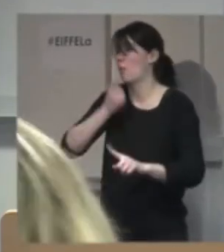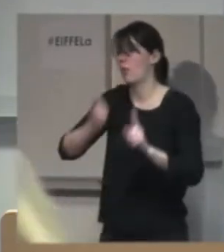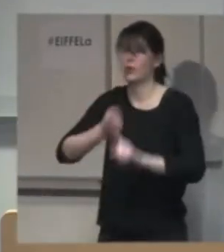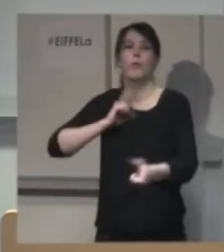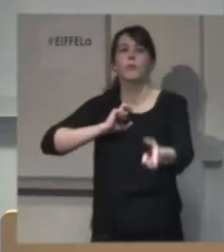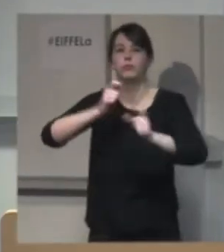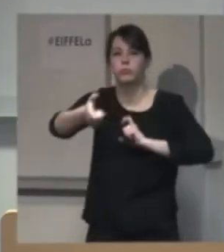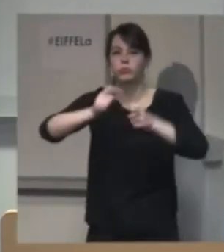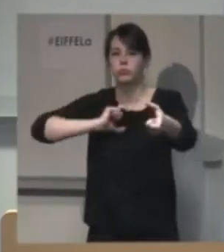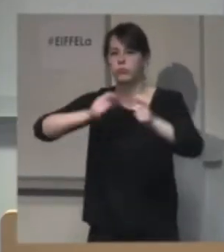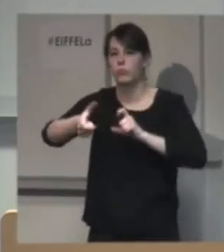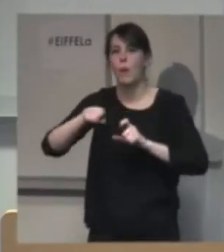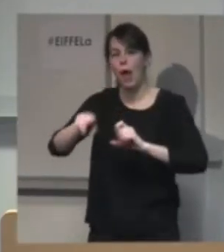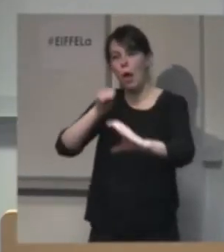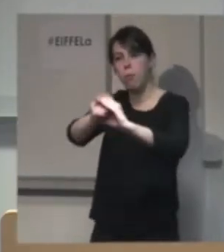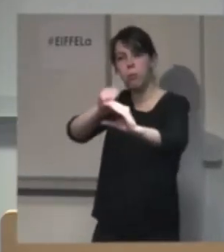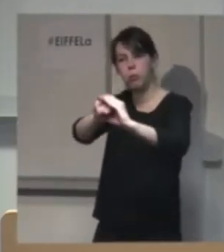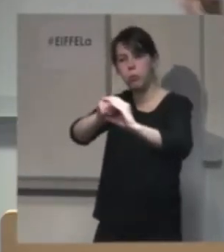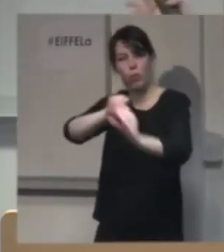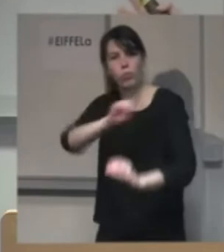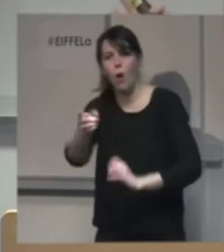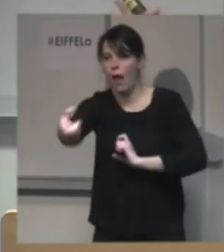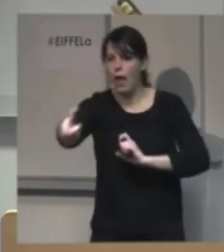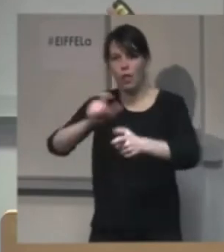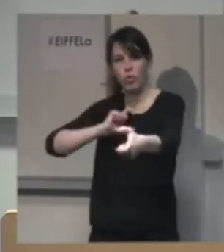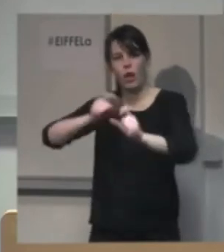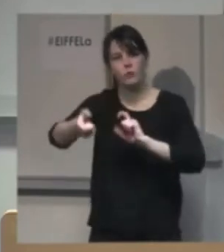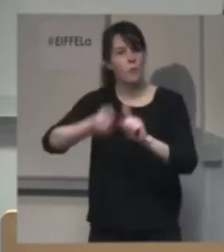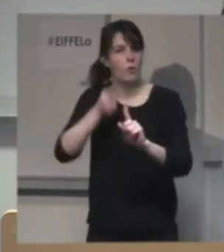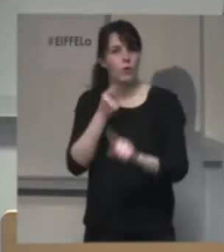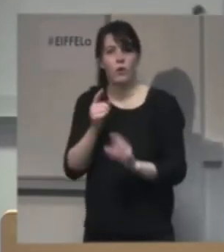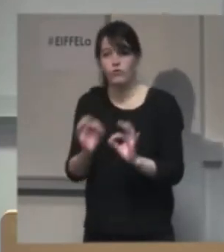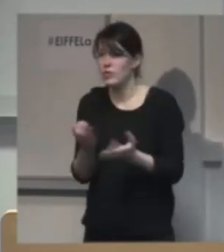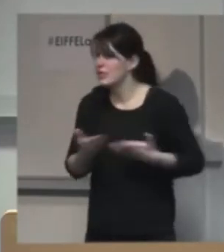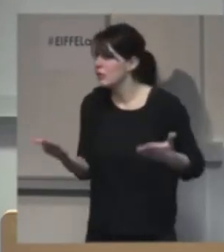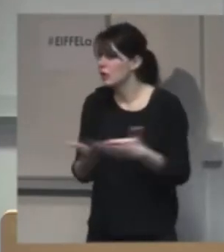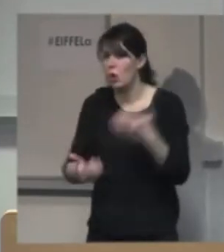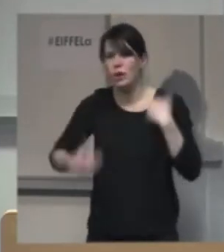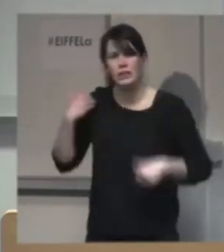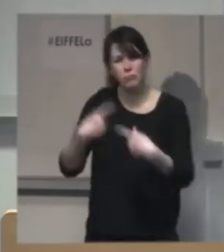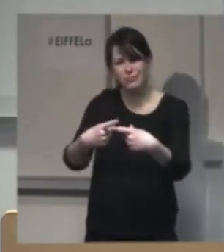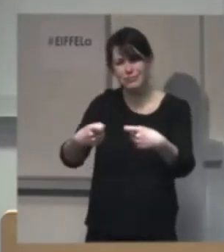Ce n'est pas de la consommation d'informations. Et ça concerne toutes les situations de handicap, notamment, mais pas seulement,